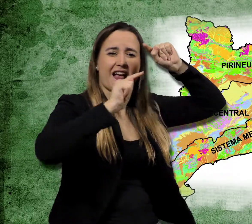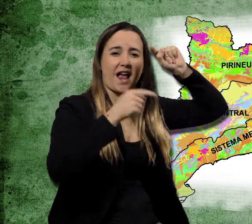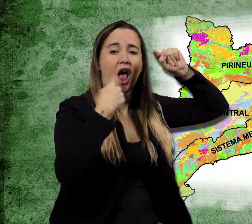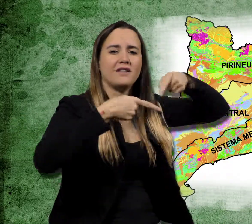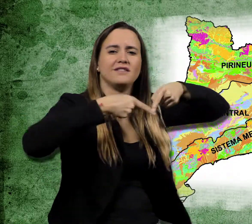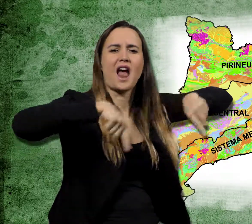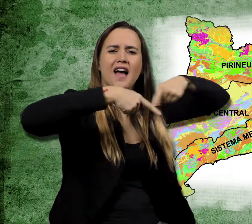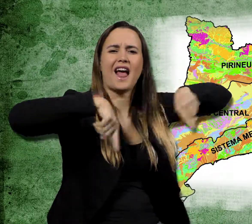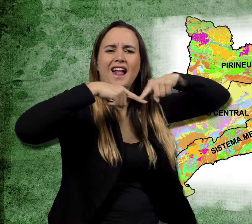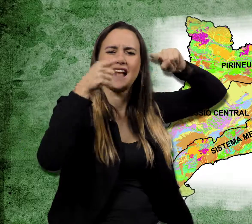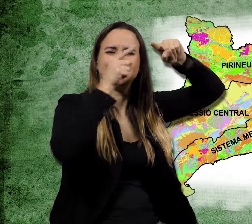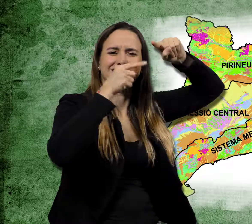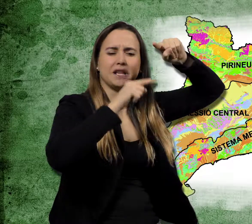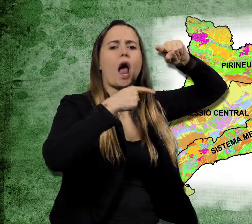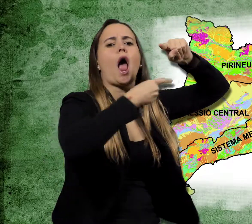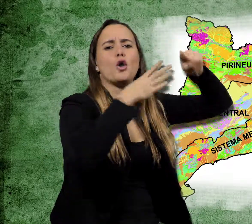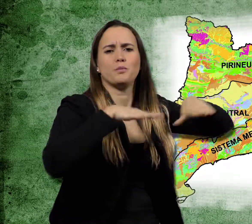en què s'obren nombroses cales